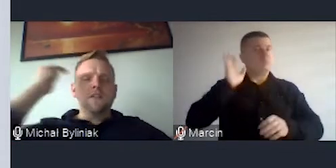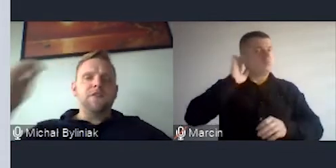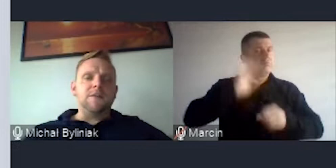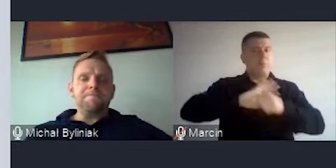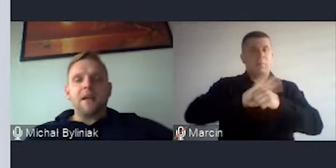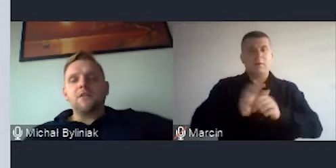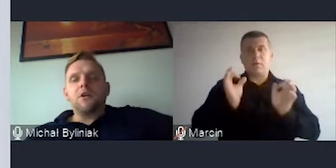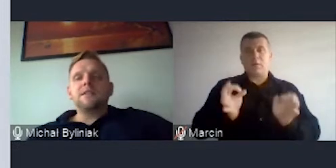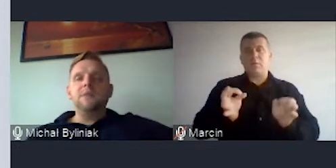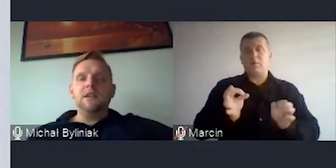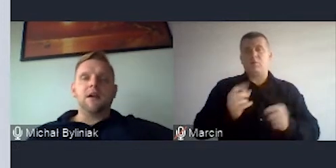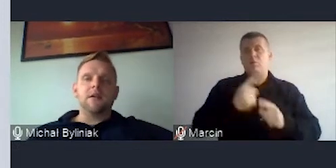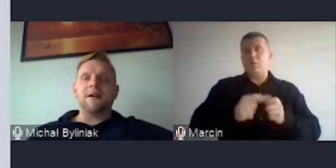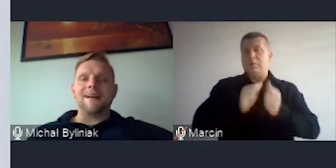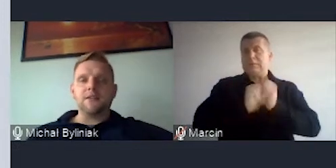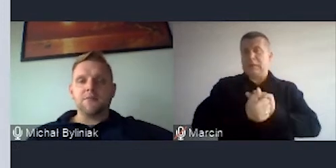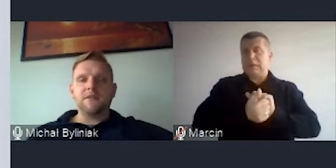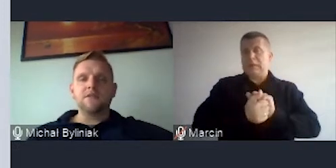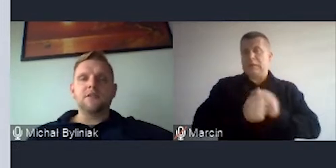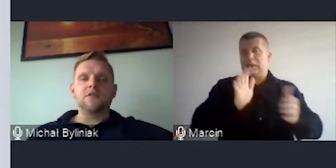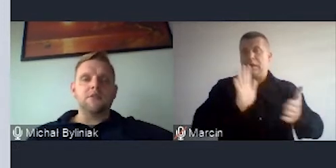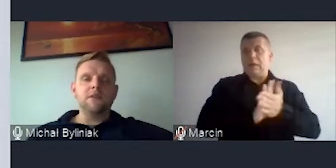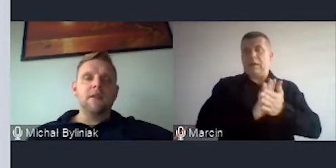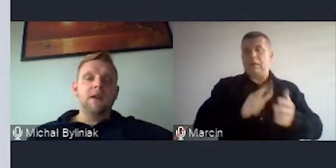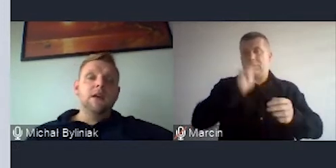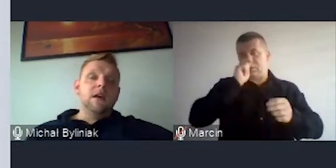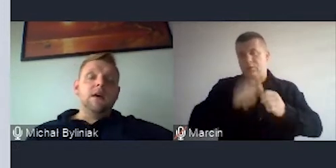która w tej chwili trochę zmienia nam charakter prowadzonych kontroli.